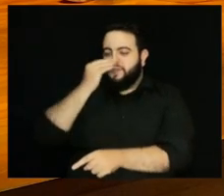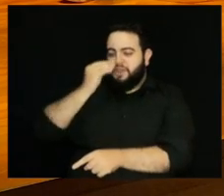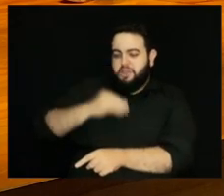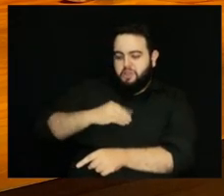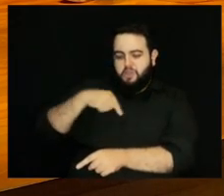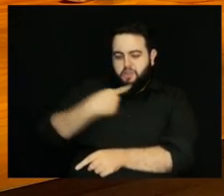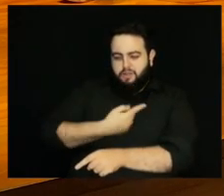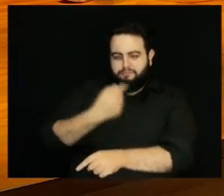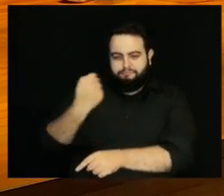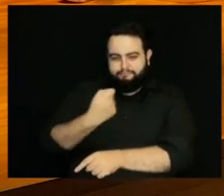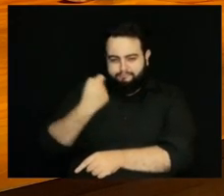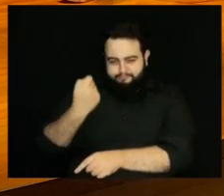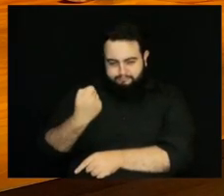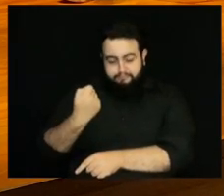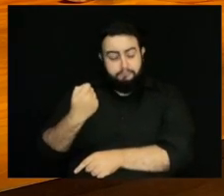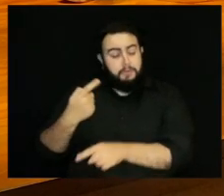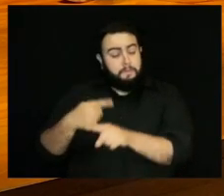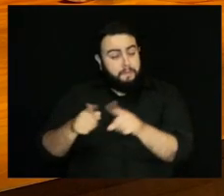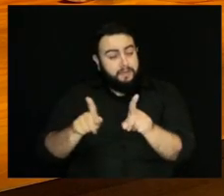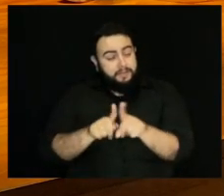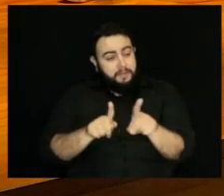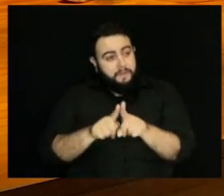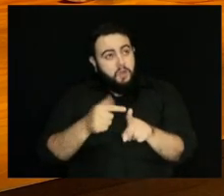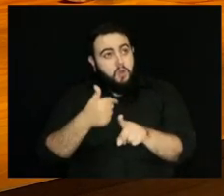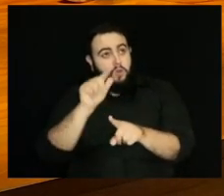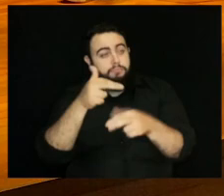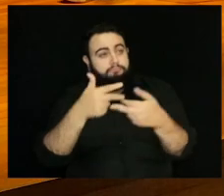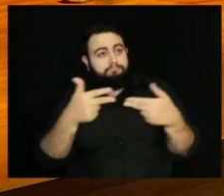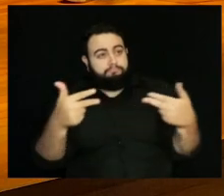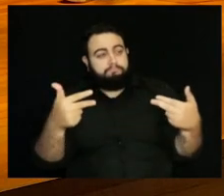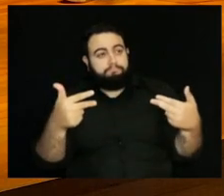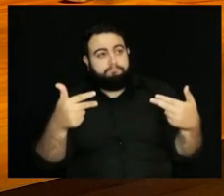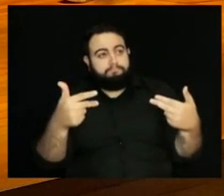um pouco isso mas também um pouco por uma série de outras questões, entre elas o fato de não ter